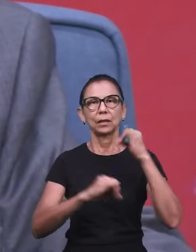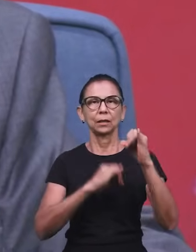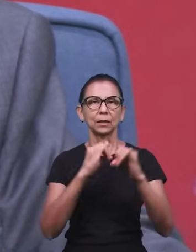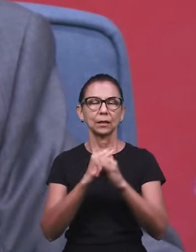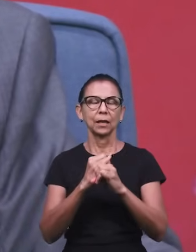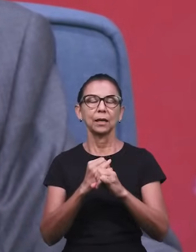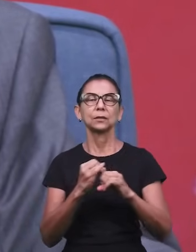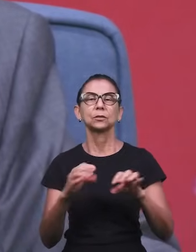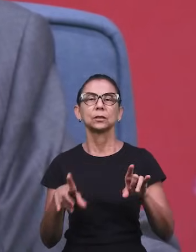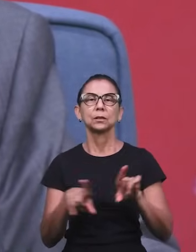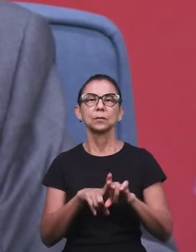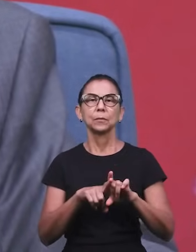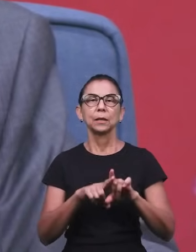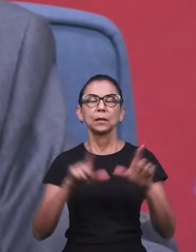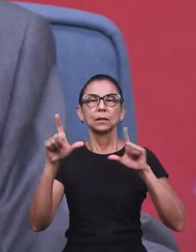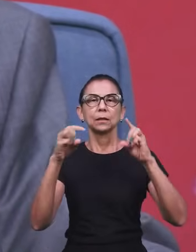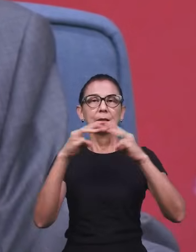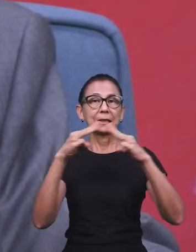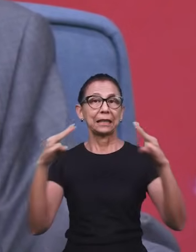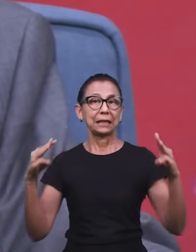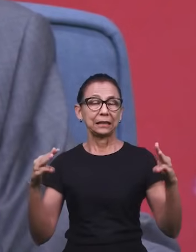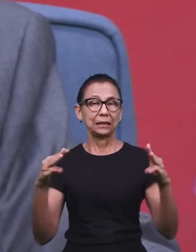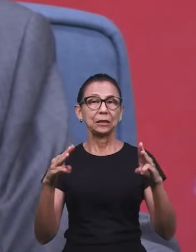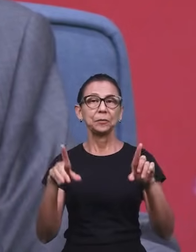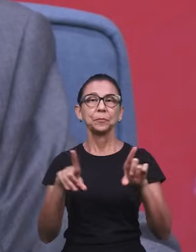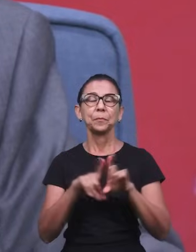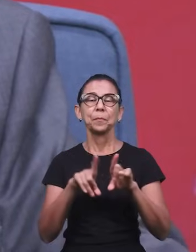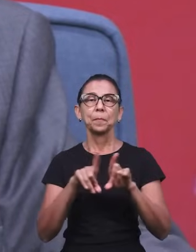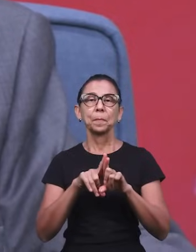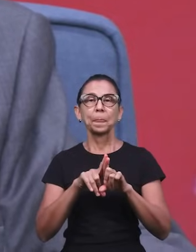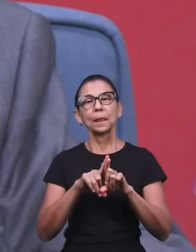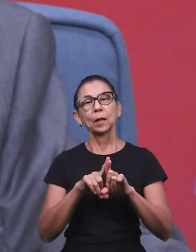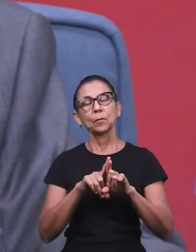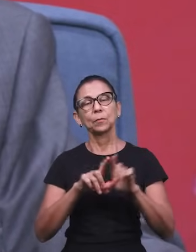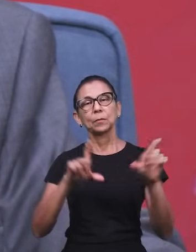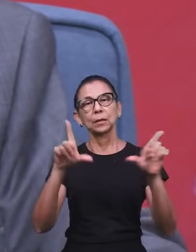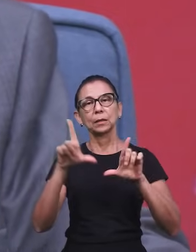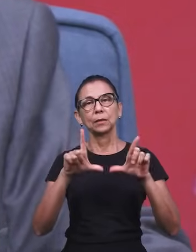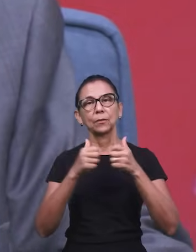também da nossa TV em canal aberto nós estamos dando continuidade ao